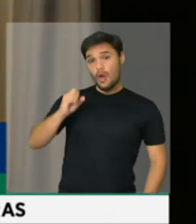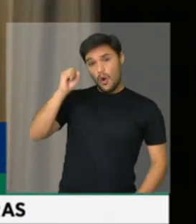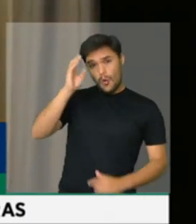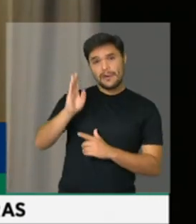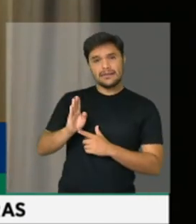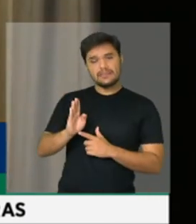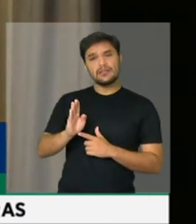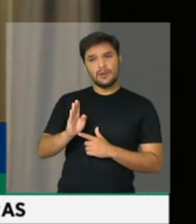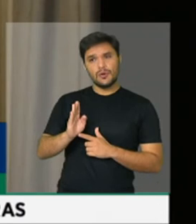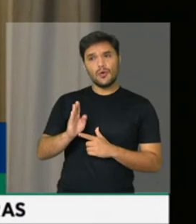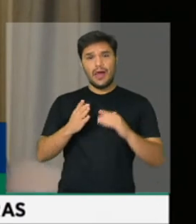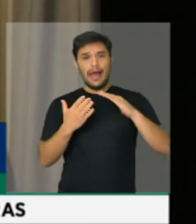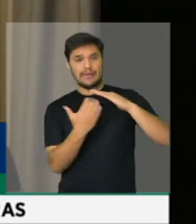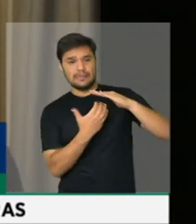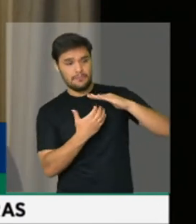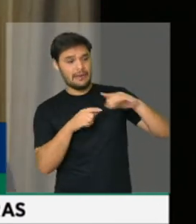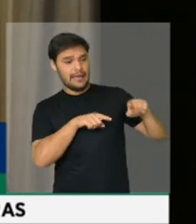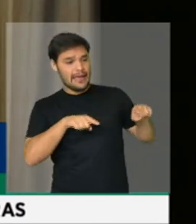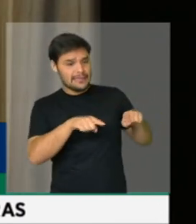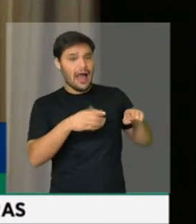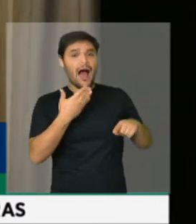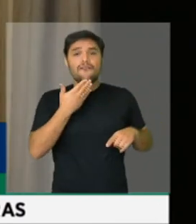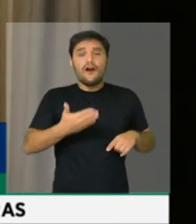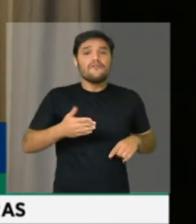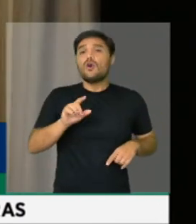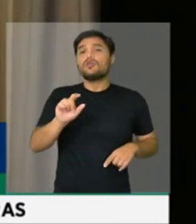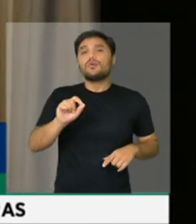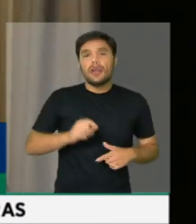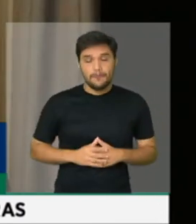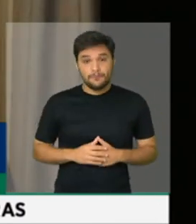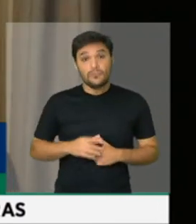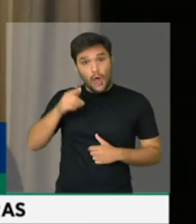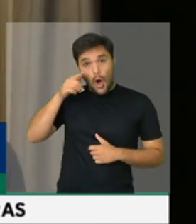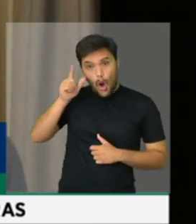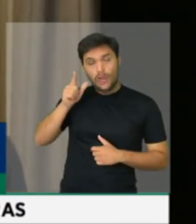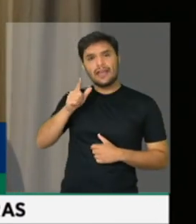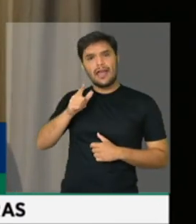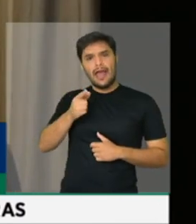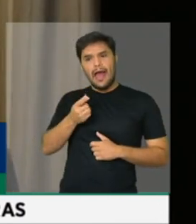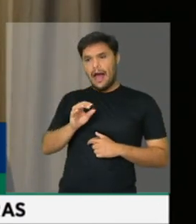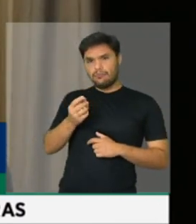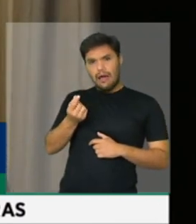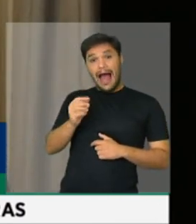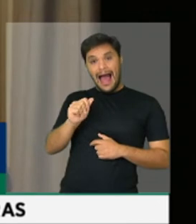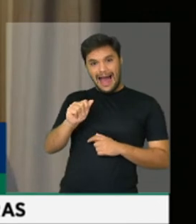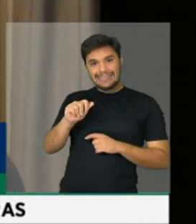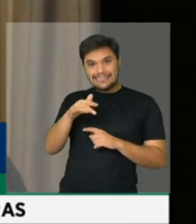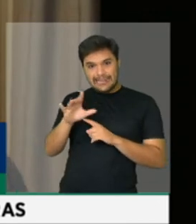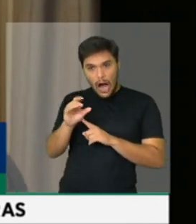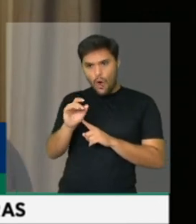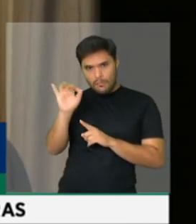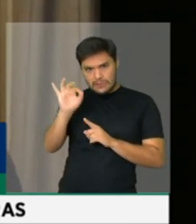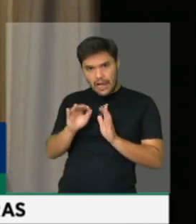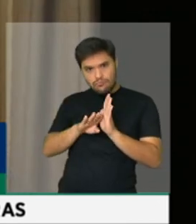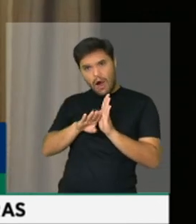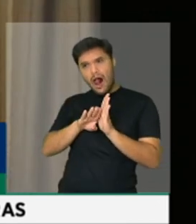VENDO, PRESIDENTE. SIM. SOU TOTALMENTE FAVORÁVEL É DESESTATIZAÇÃO E É CAPITALIZAÇÃO DA ELETROBRAS.